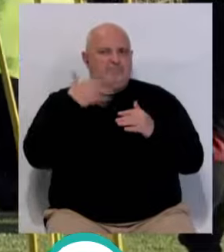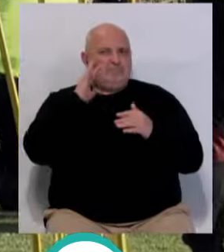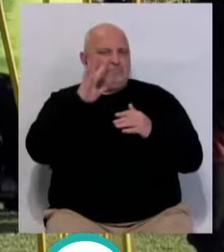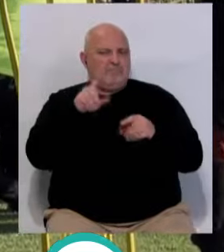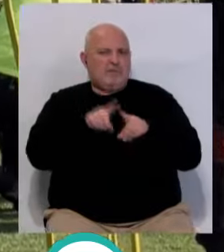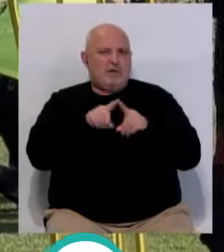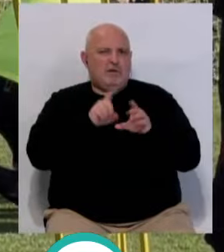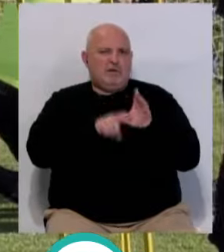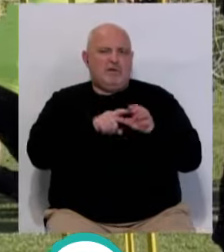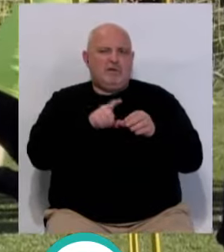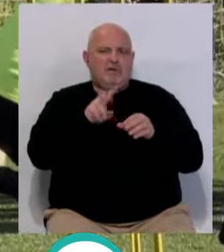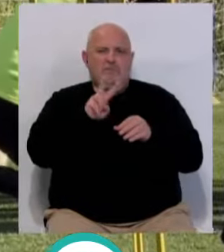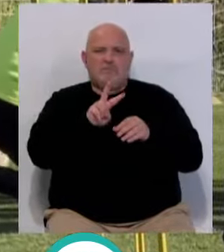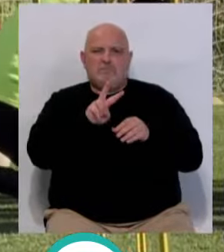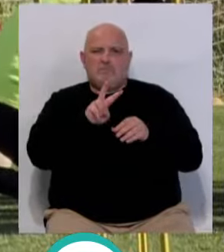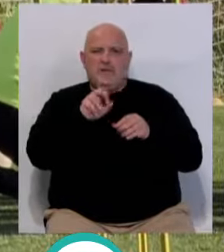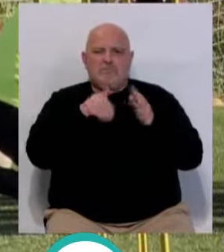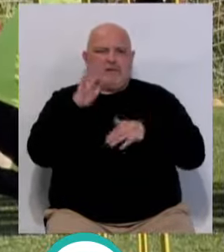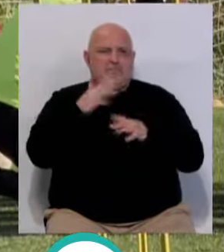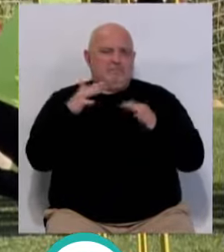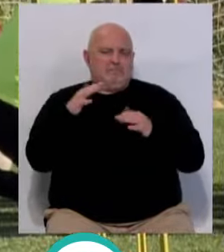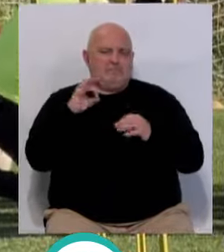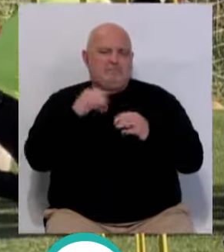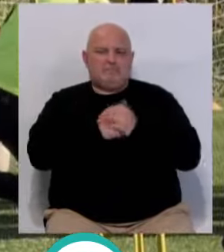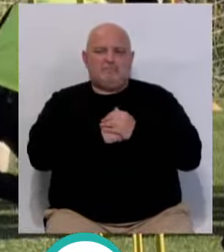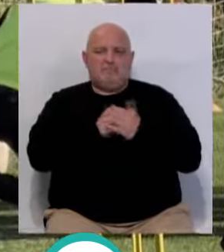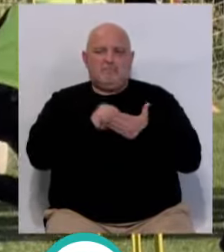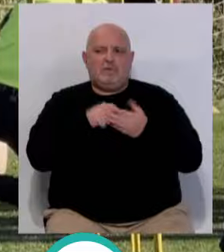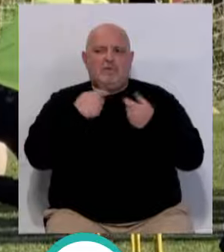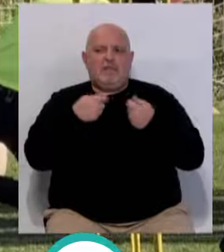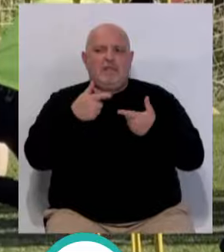que ha jugado veintitantos partidos TT tiene minutos tiene minutos tiene minutos y entonces